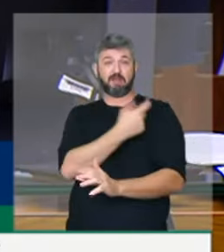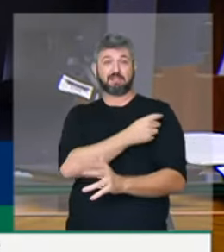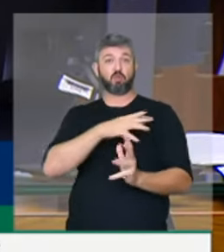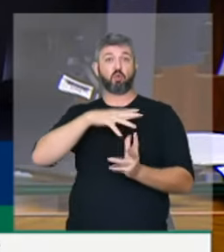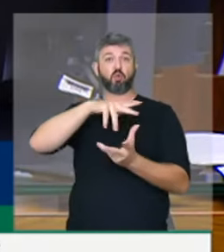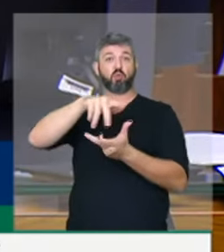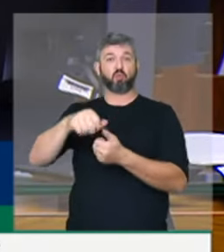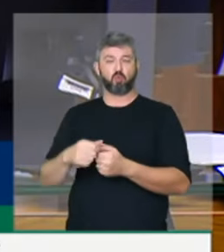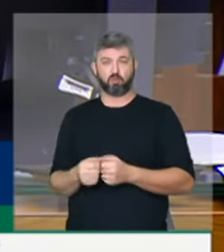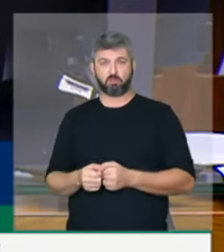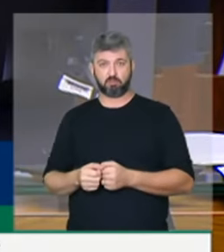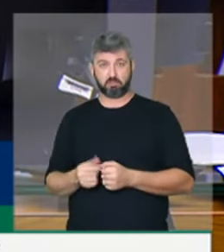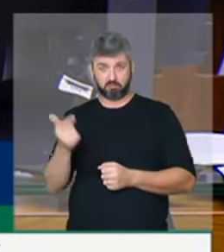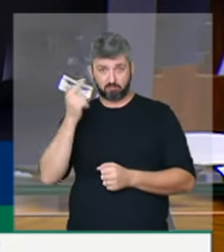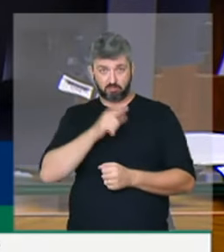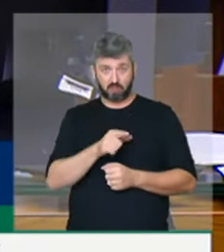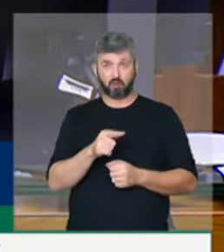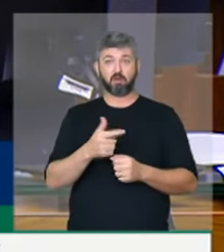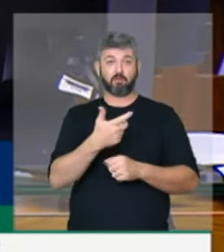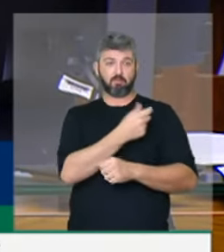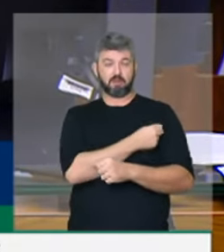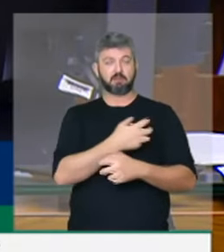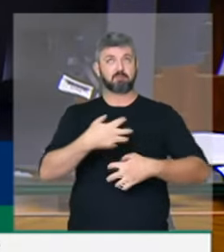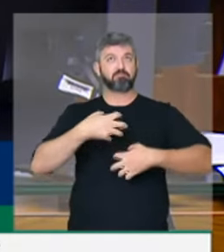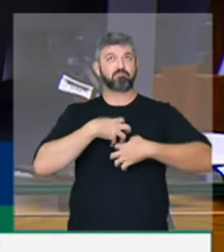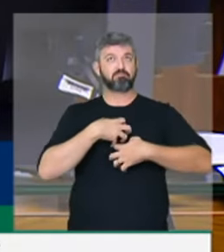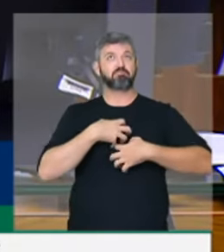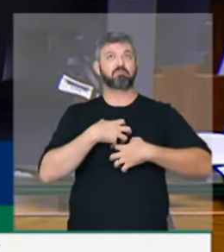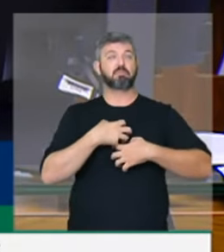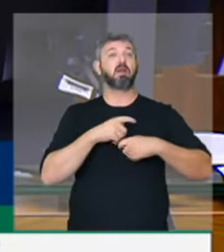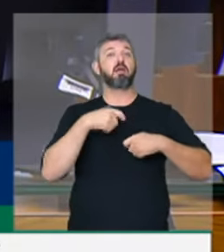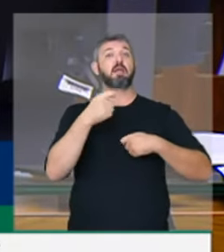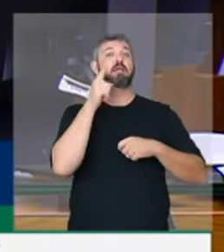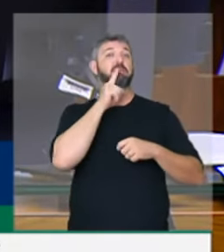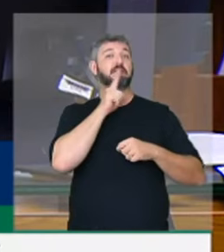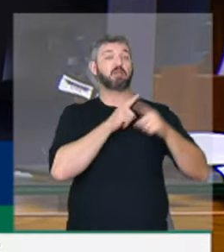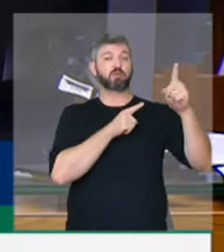CORRETA DE NOSSOS PARCEIROS AMERICANOS E NOSSOS ESFORÇOS NA ÁREA DO MEIO AMBIENTE, PRECISAM SER RECONHECIDOS